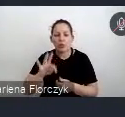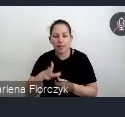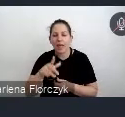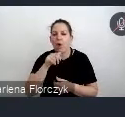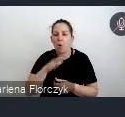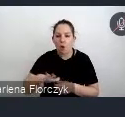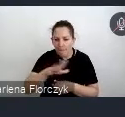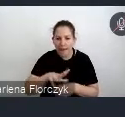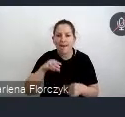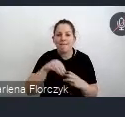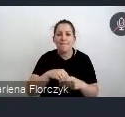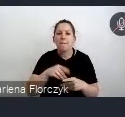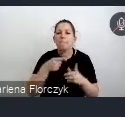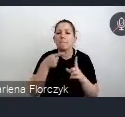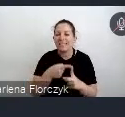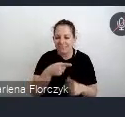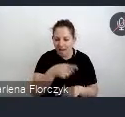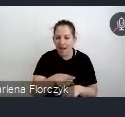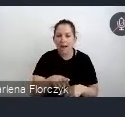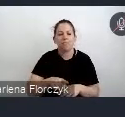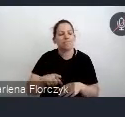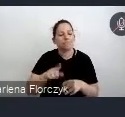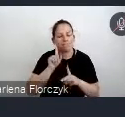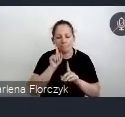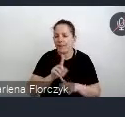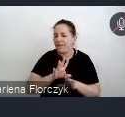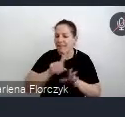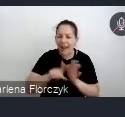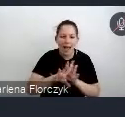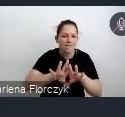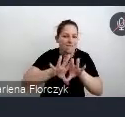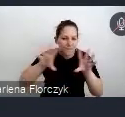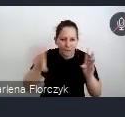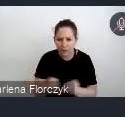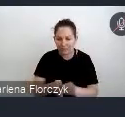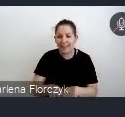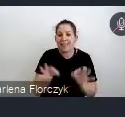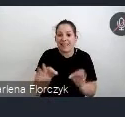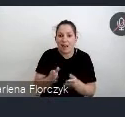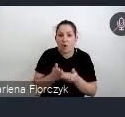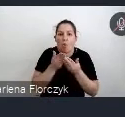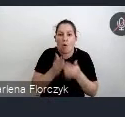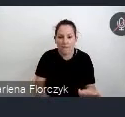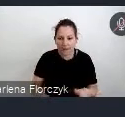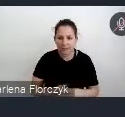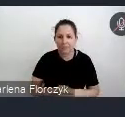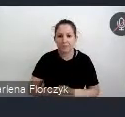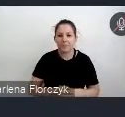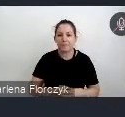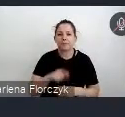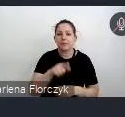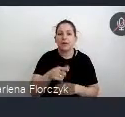są otwarte absolutnie dla wszystkich i otwarte są teraz. Na te dwie misje: Adaptacja do Zmian Klimatu